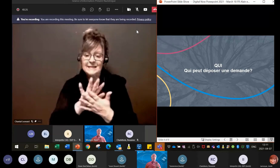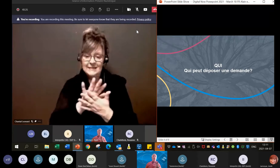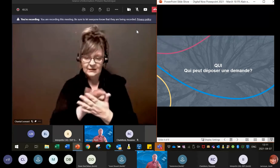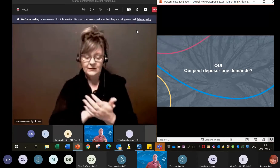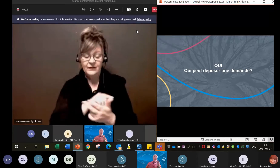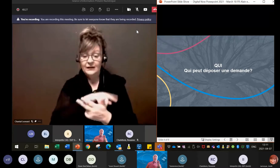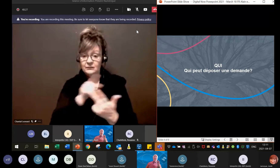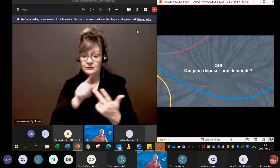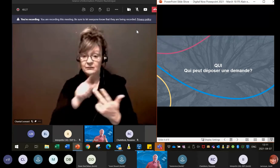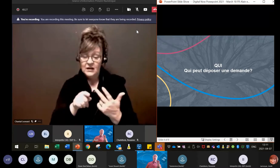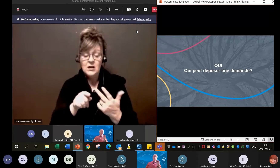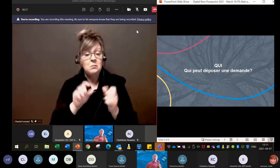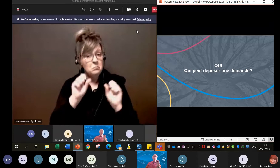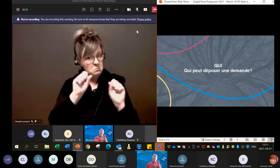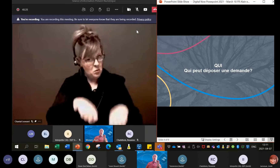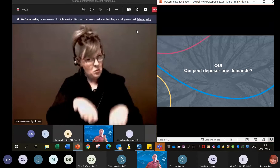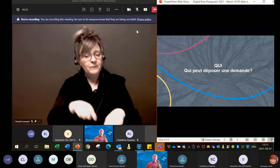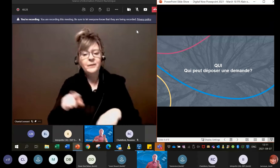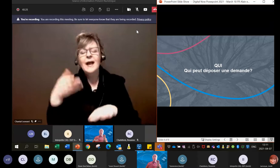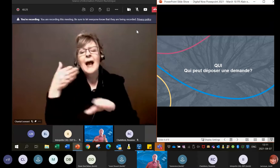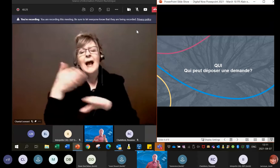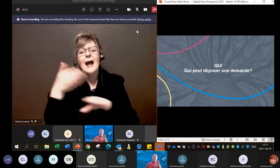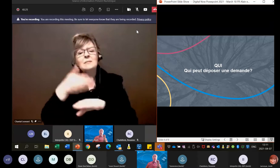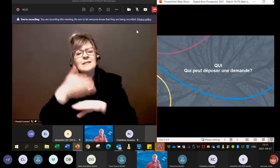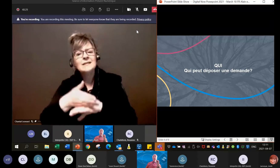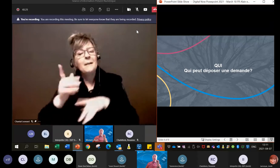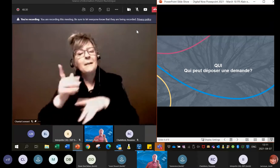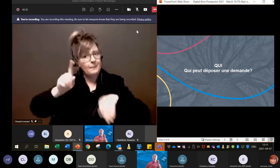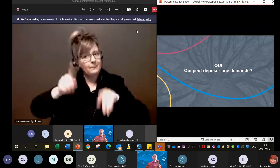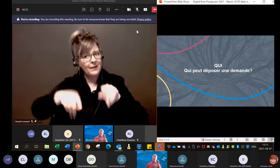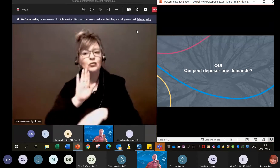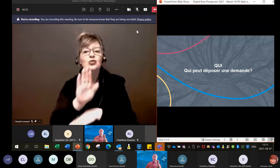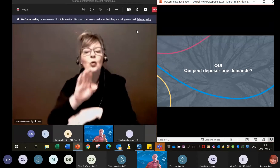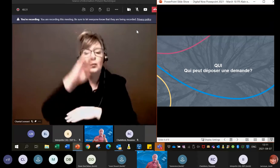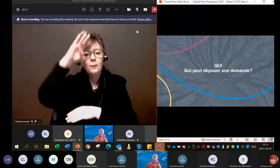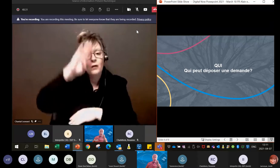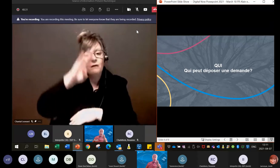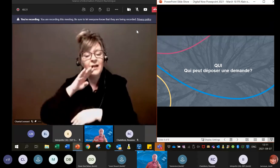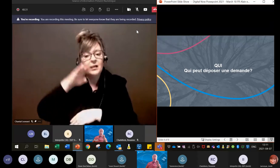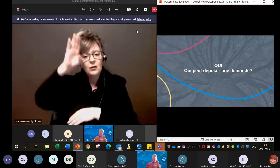Important, est déterminée en fonction de